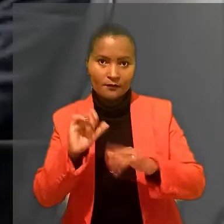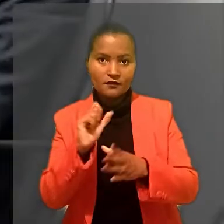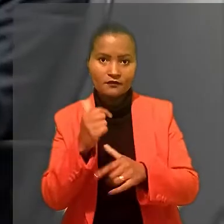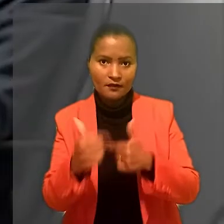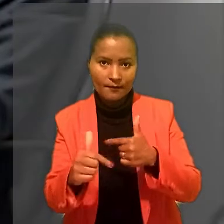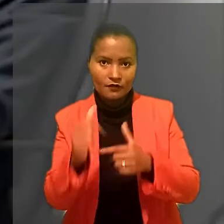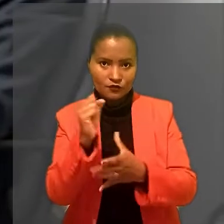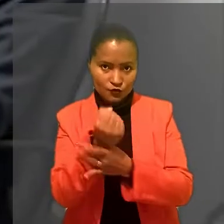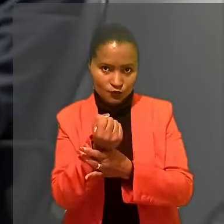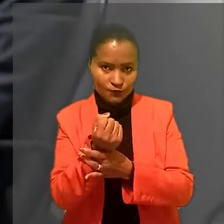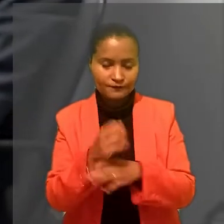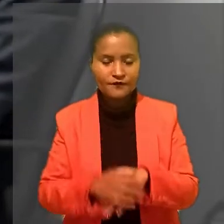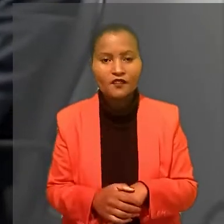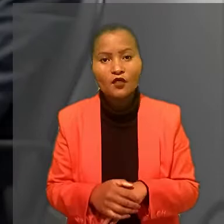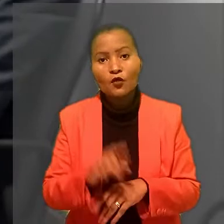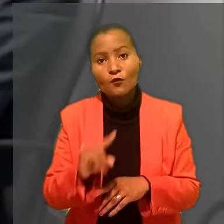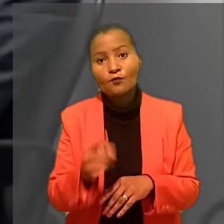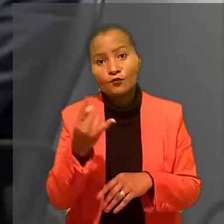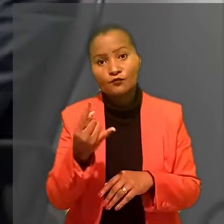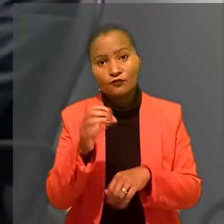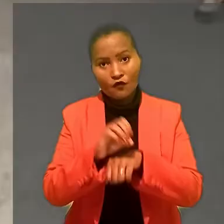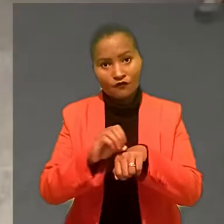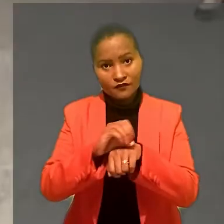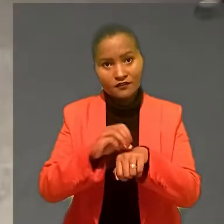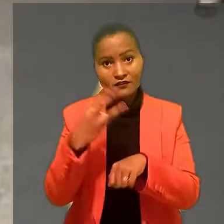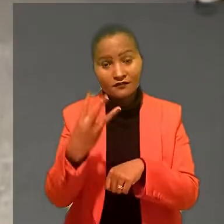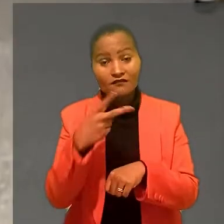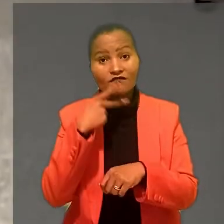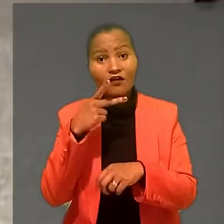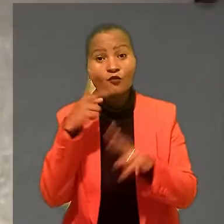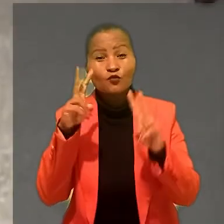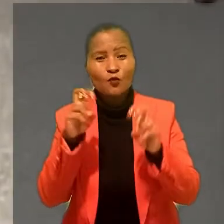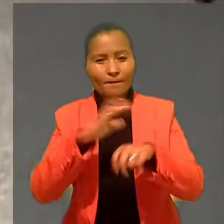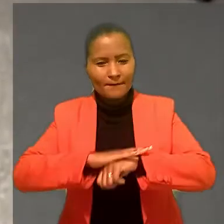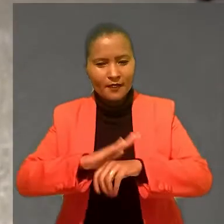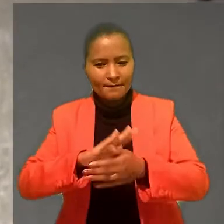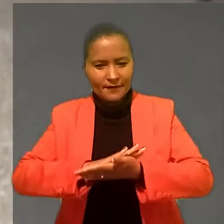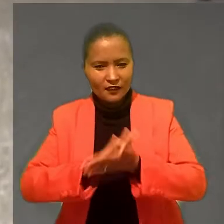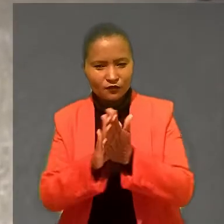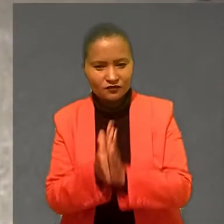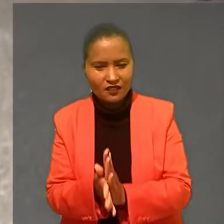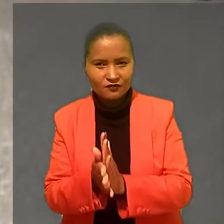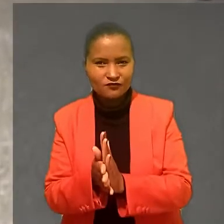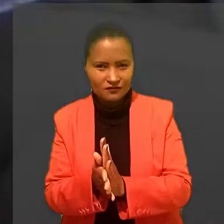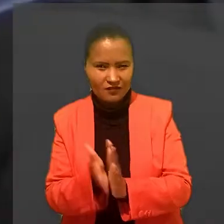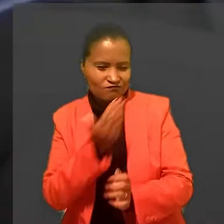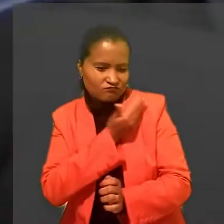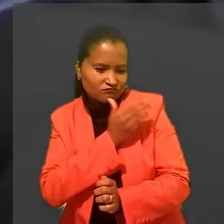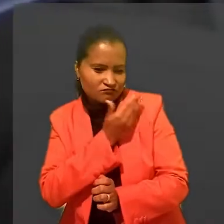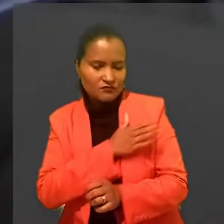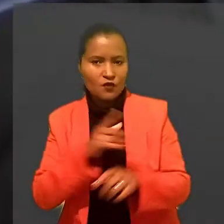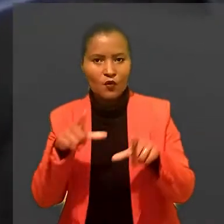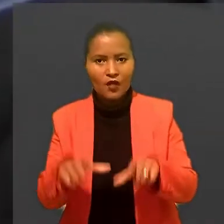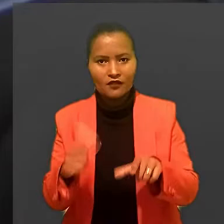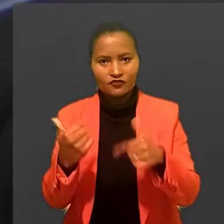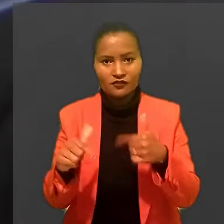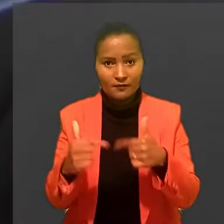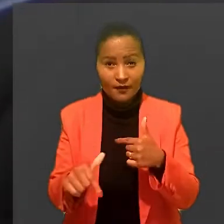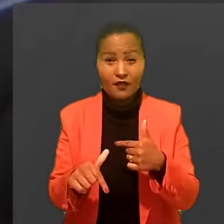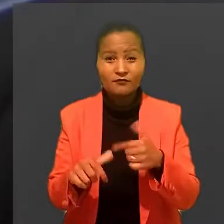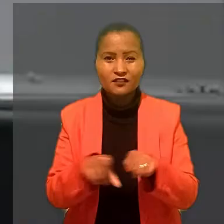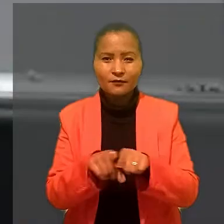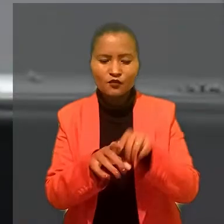E, por último, a oficina três abordou o "Preconceito e a discriminação no ambiente de trabalho e julgamento em perspectiva de gênero".